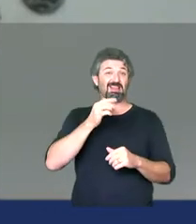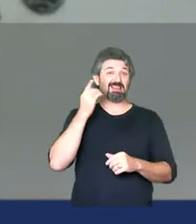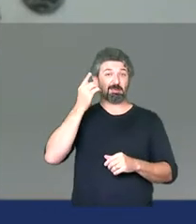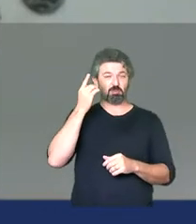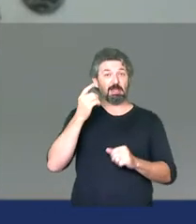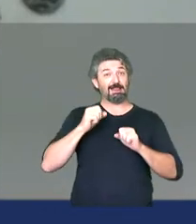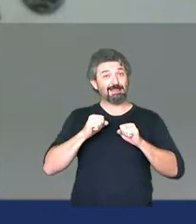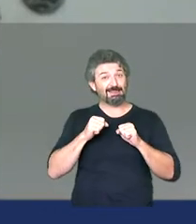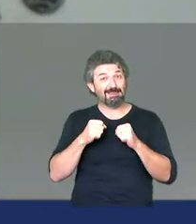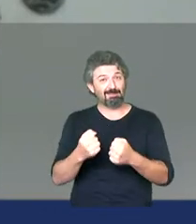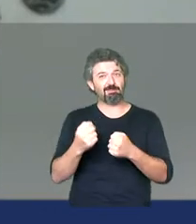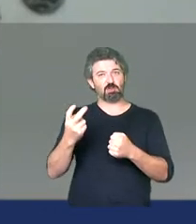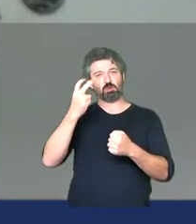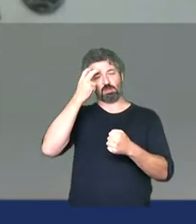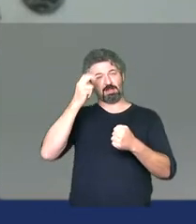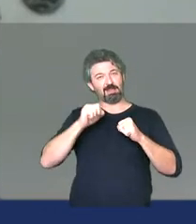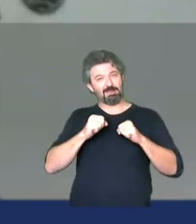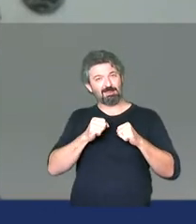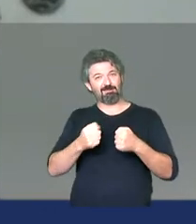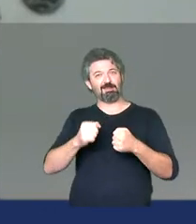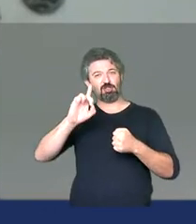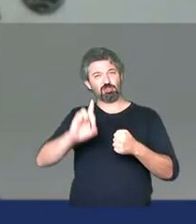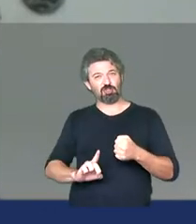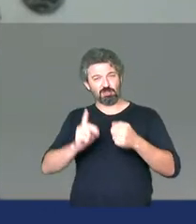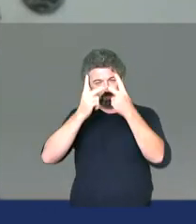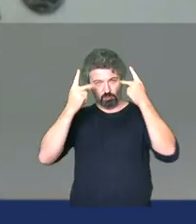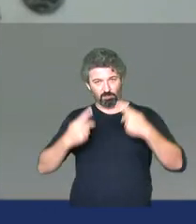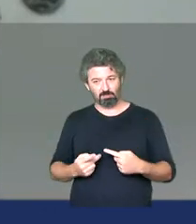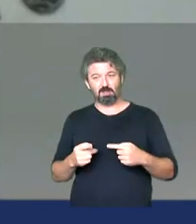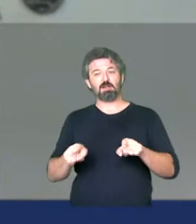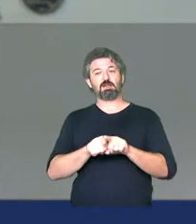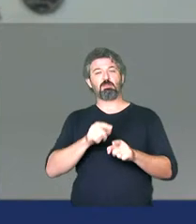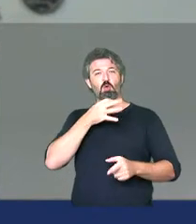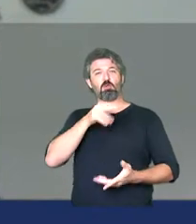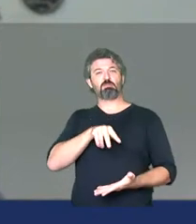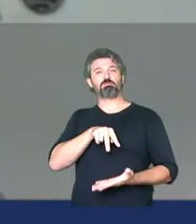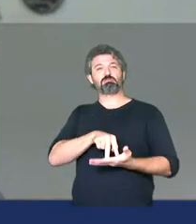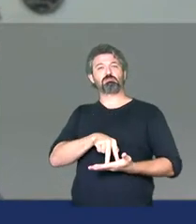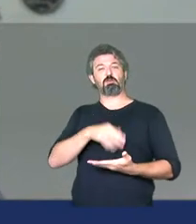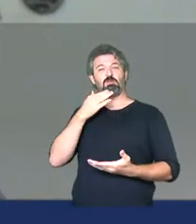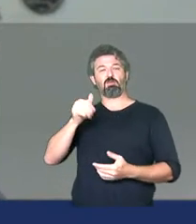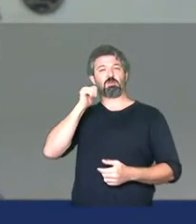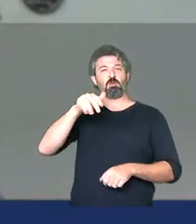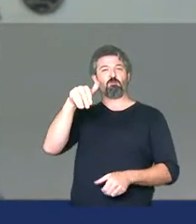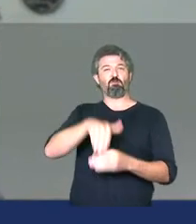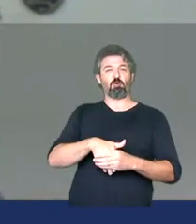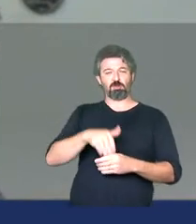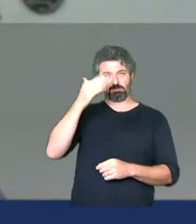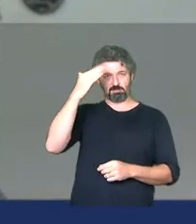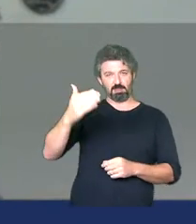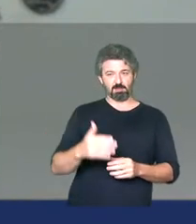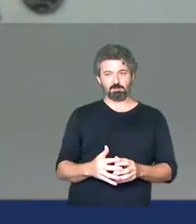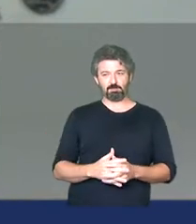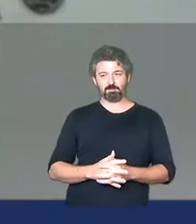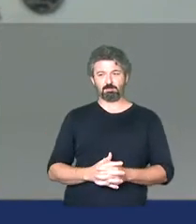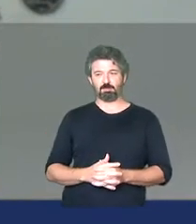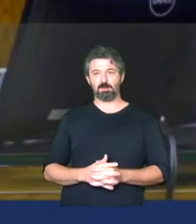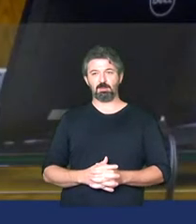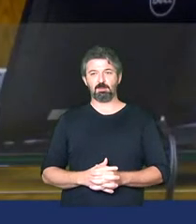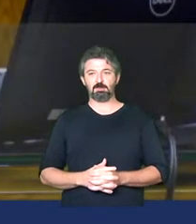TÃO MARCADAS A NOSSA ATUAÇÃ O, PARABÉNS A TODAS DEPUTADAS QUE DEFENDEM A CULTURA, DIREITOS HUMANOS E POSICIONAMENTO COMO VOTO